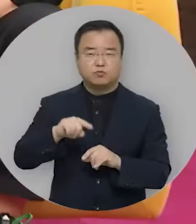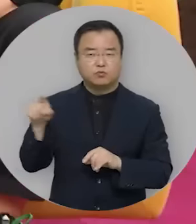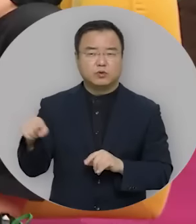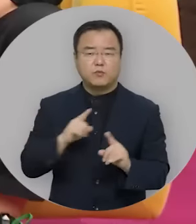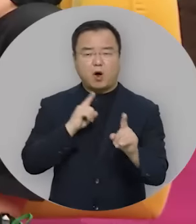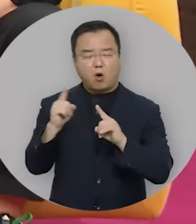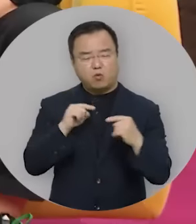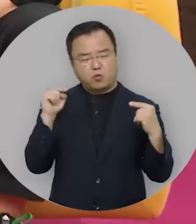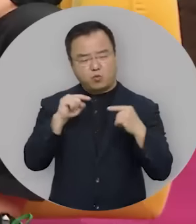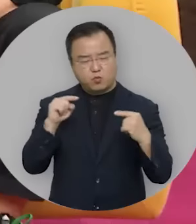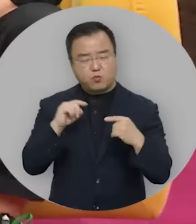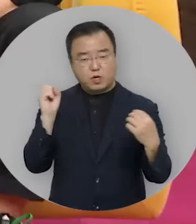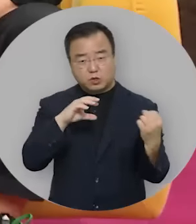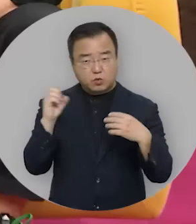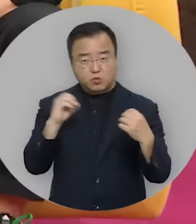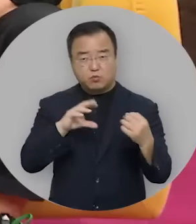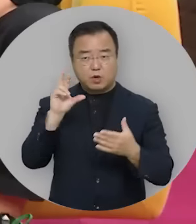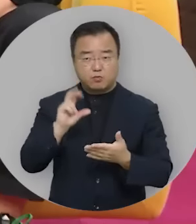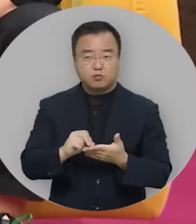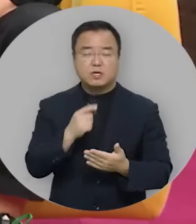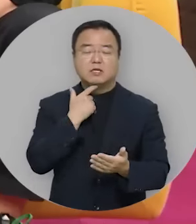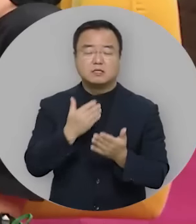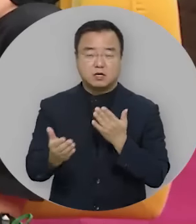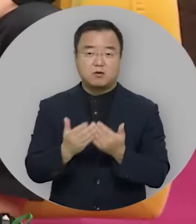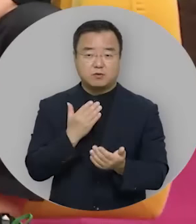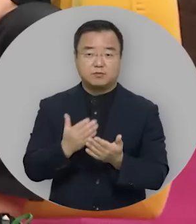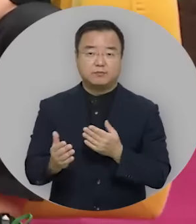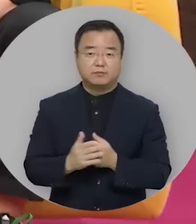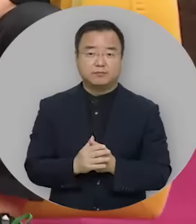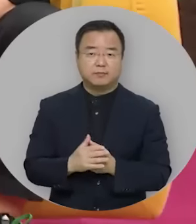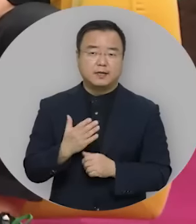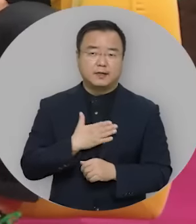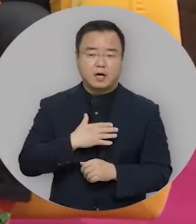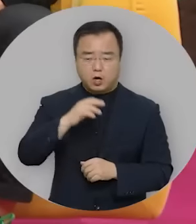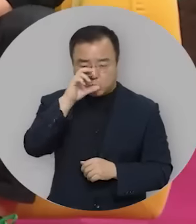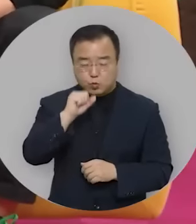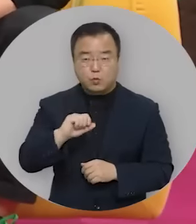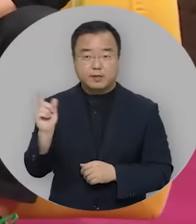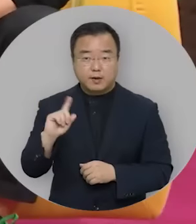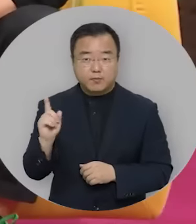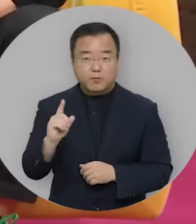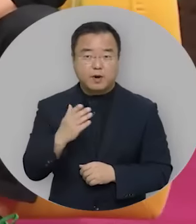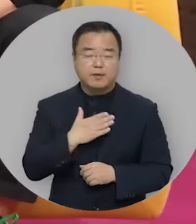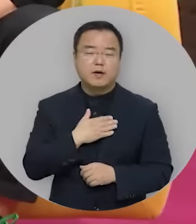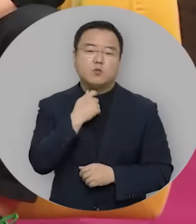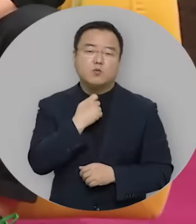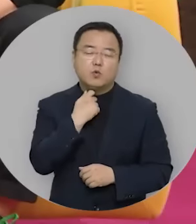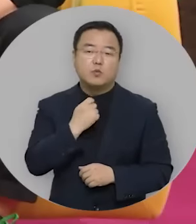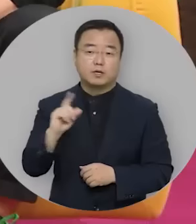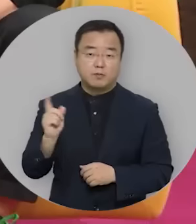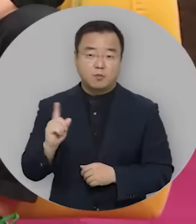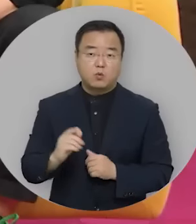언어적 소통의 문제들을 겪고 있죠. 그러니까 내가 어떤 걸 좋아하는지 나의 욕구가 무엇인지